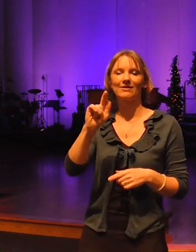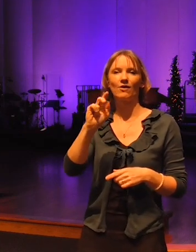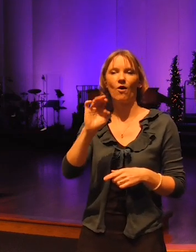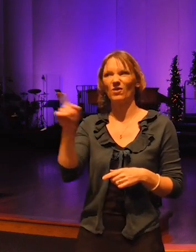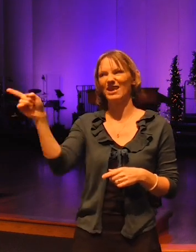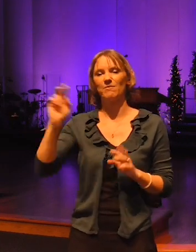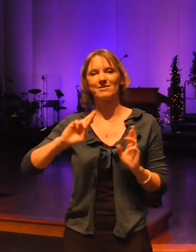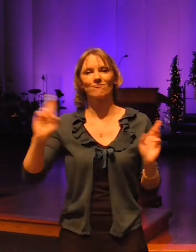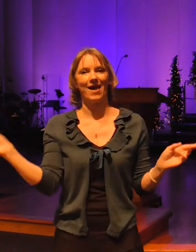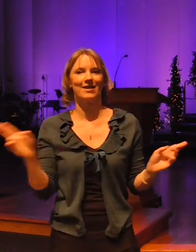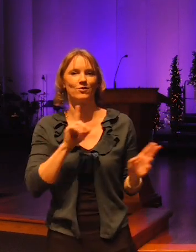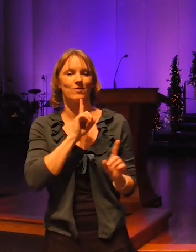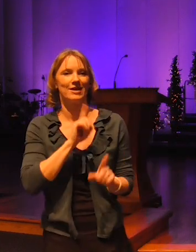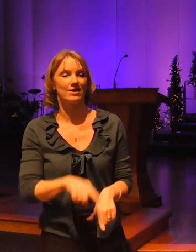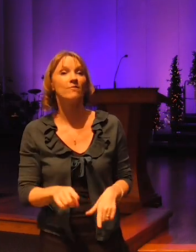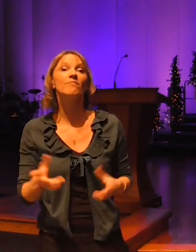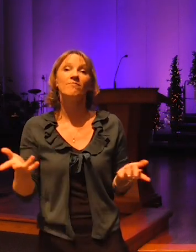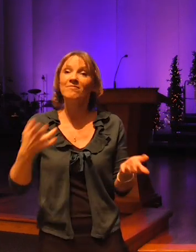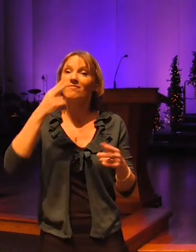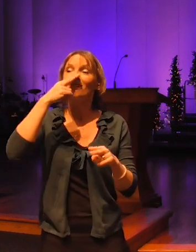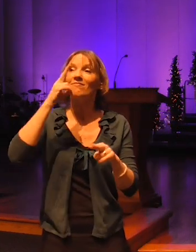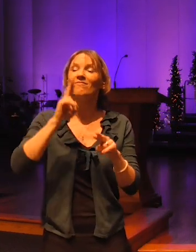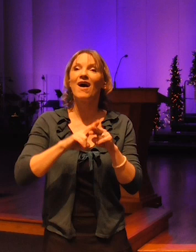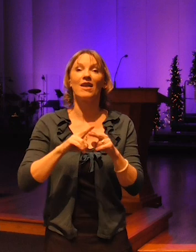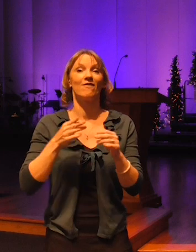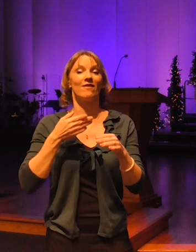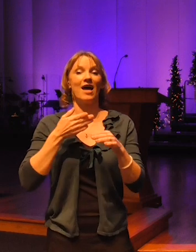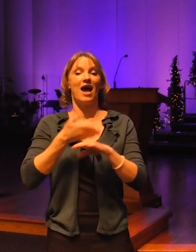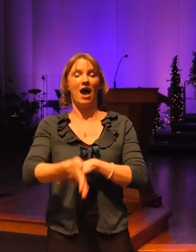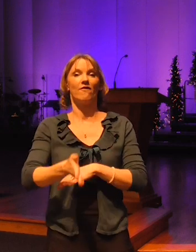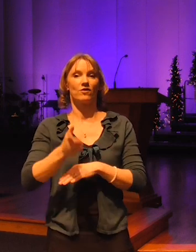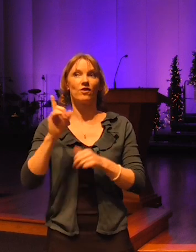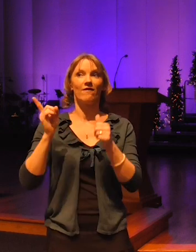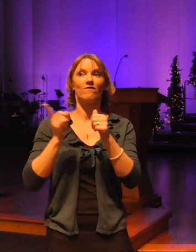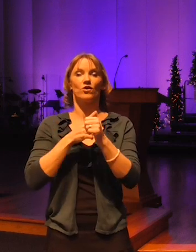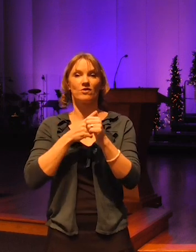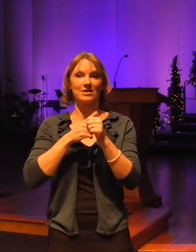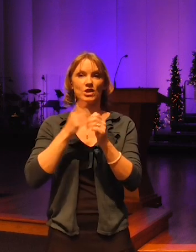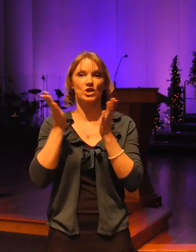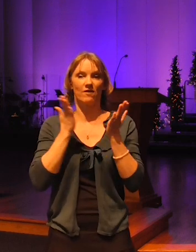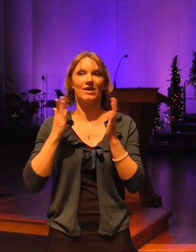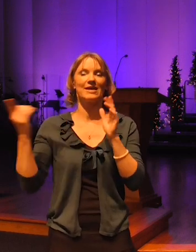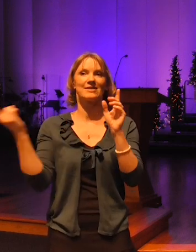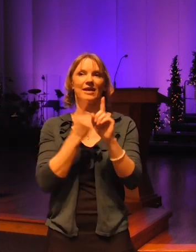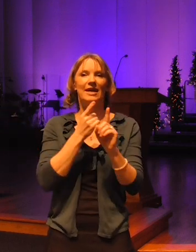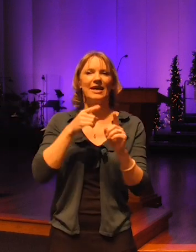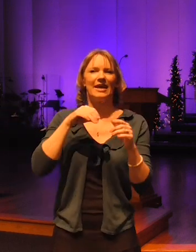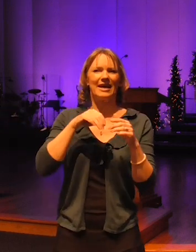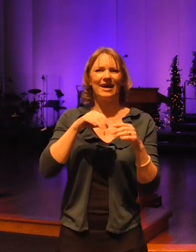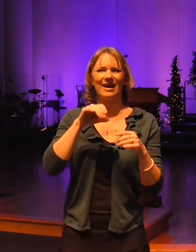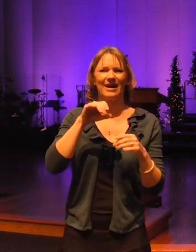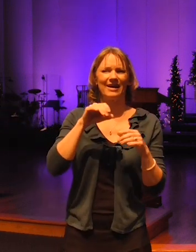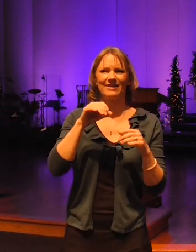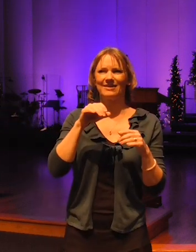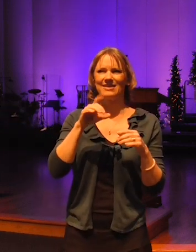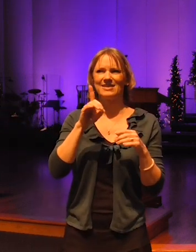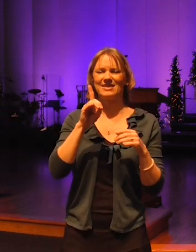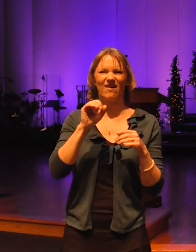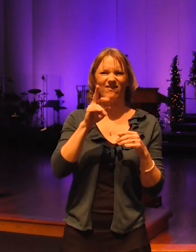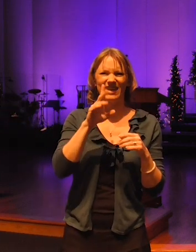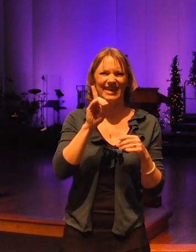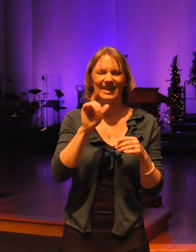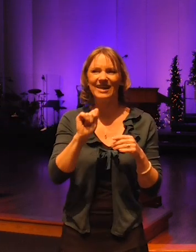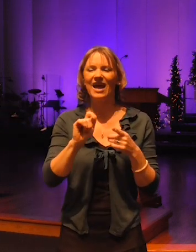divertido en la fila después del primer servicio que obtuve. Dios de De Superstition, tantas canciones geniales